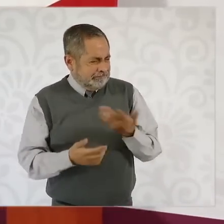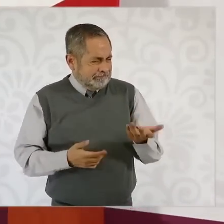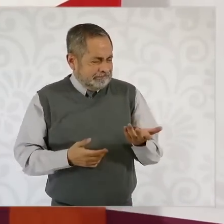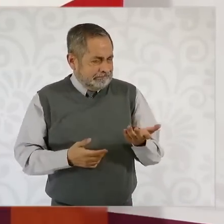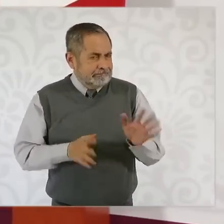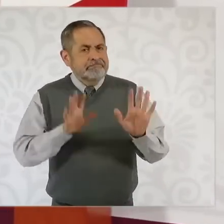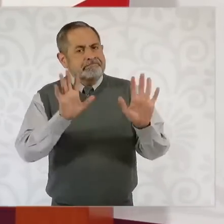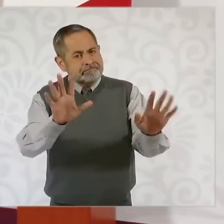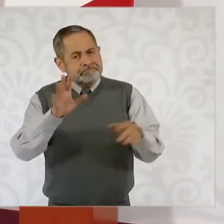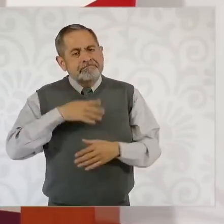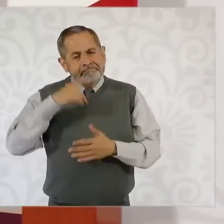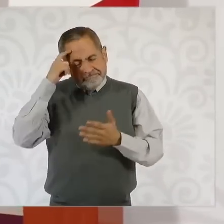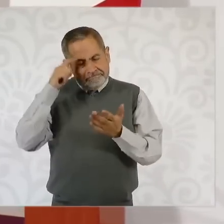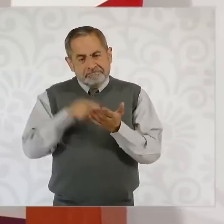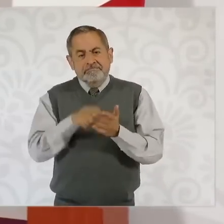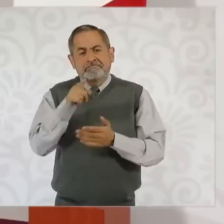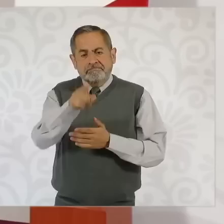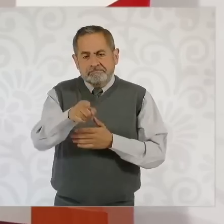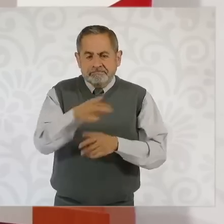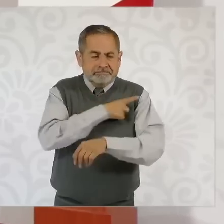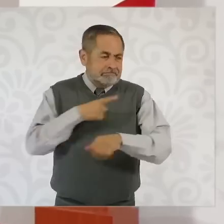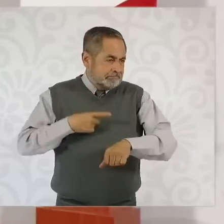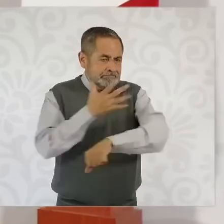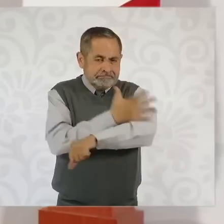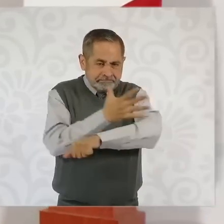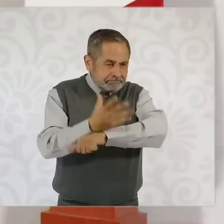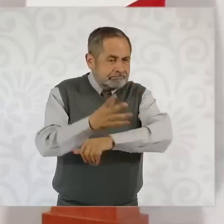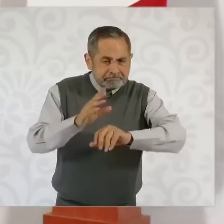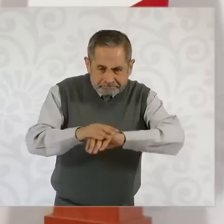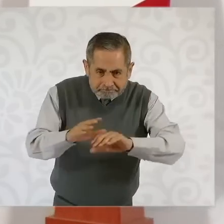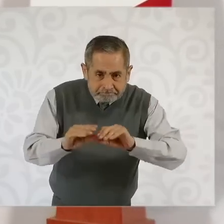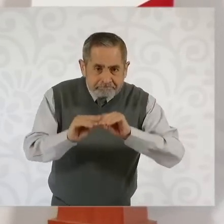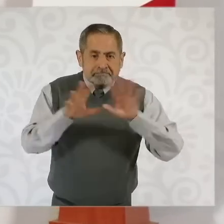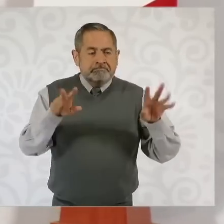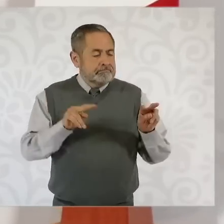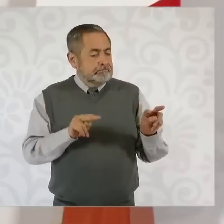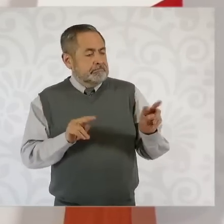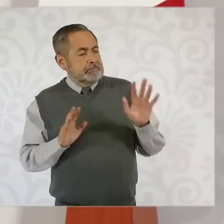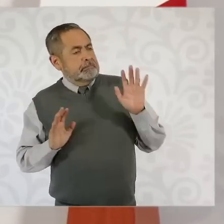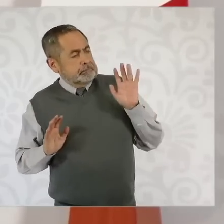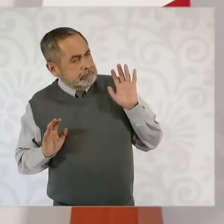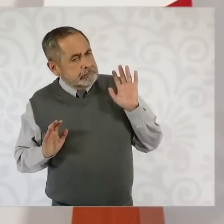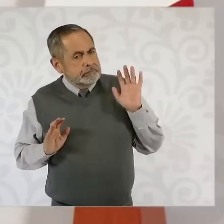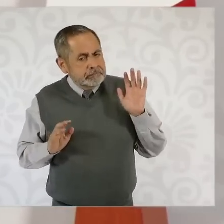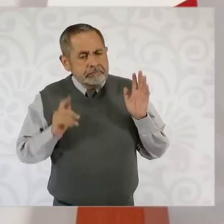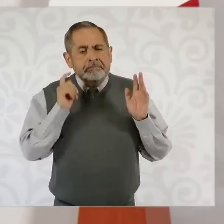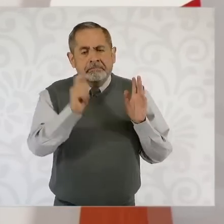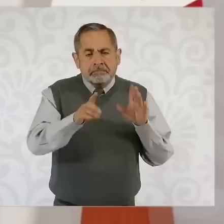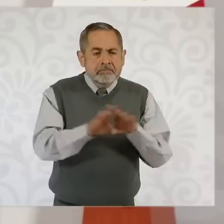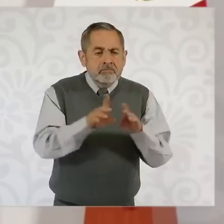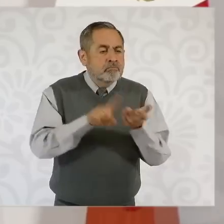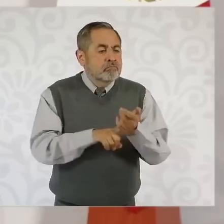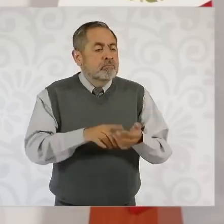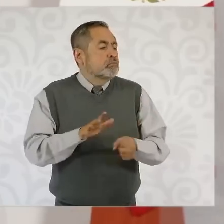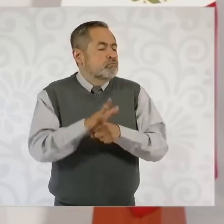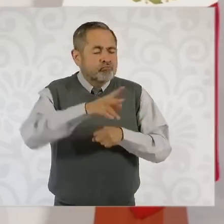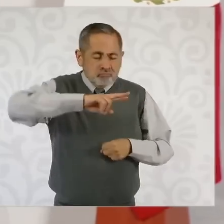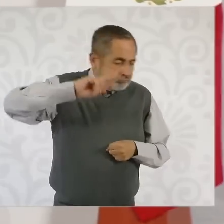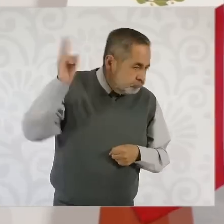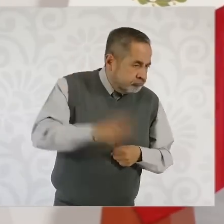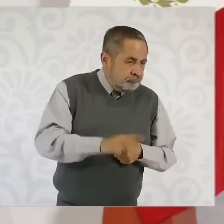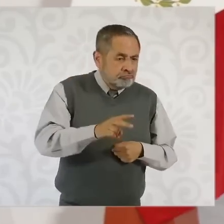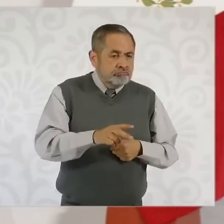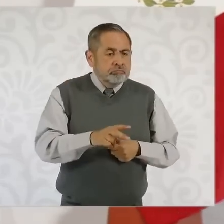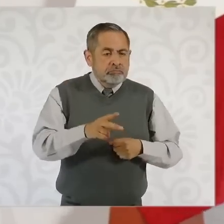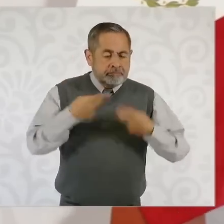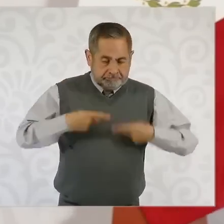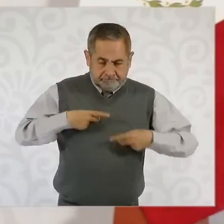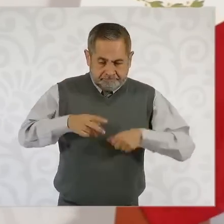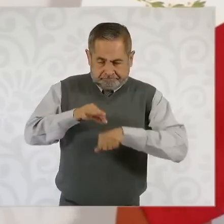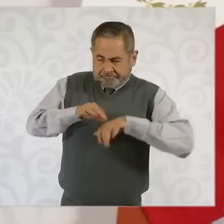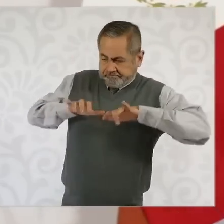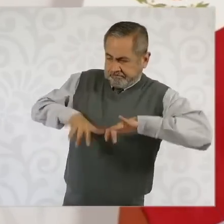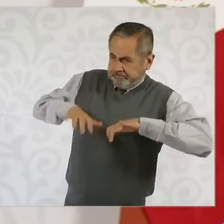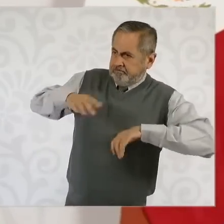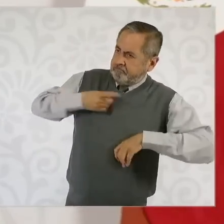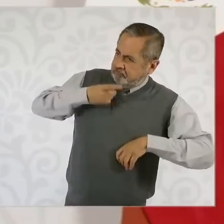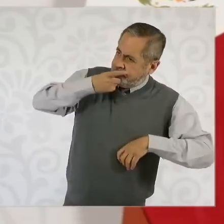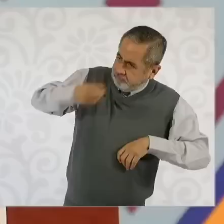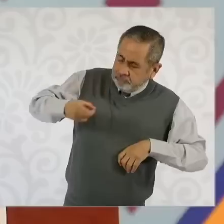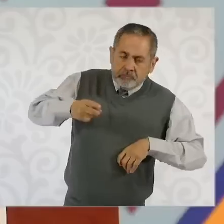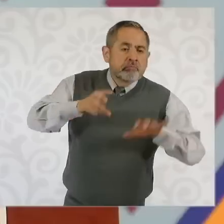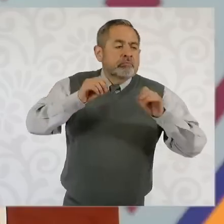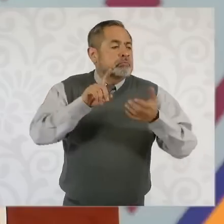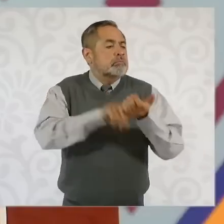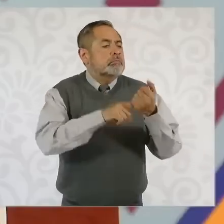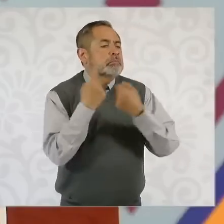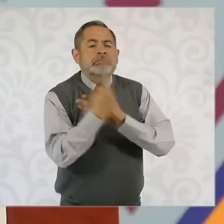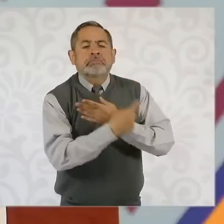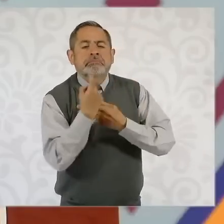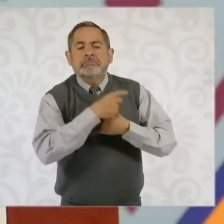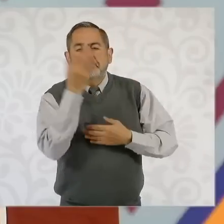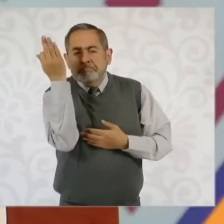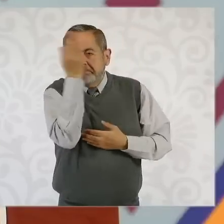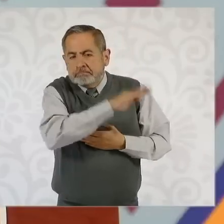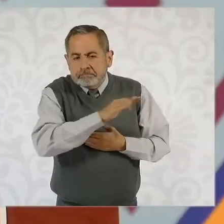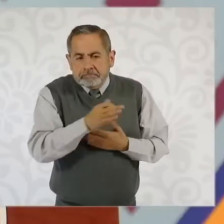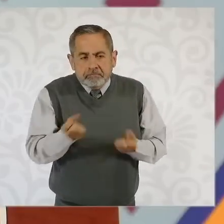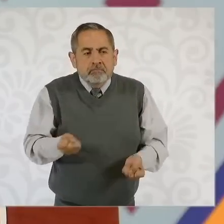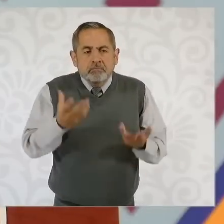una transparencia eh de qué cuentas son reales Y qué cuentas no la dificultad pues es la siempre